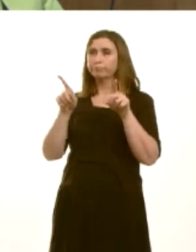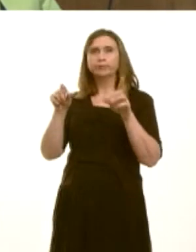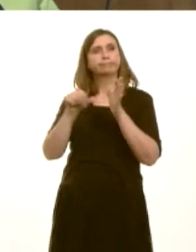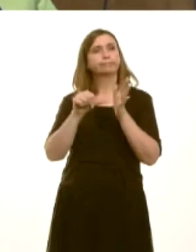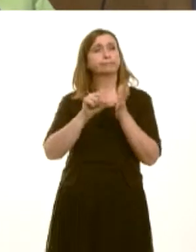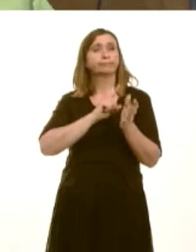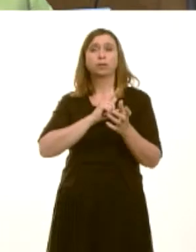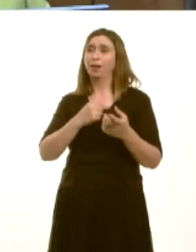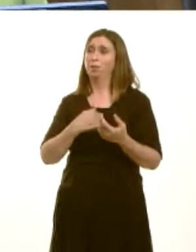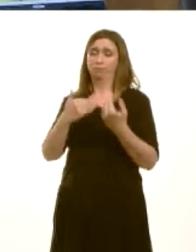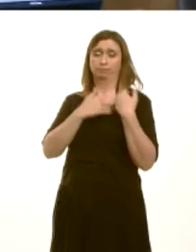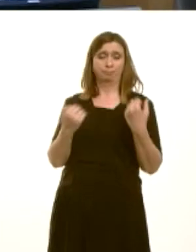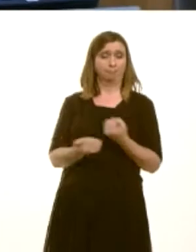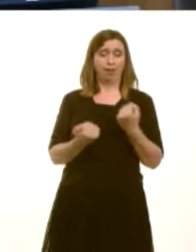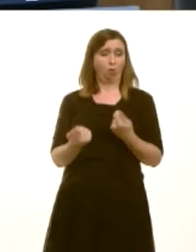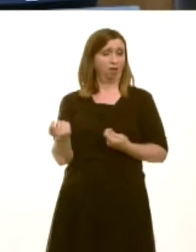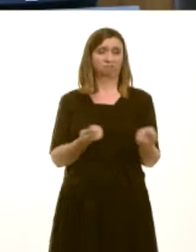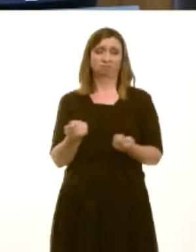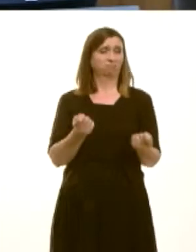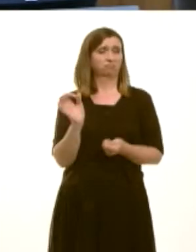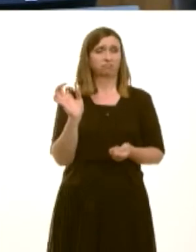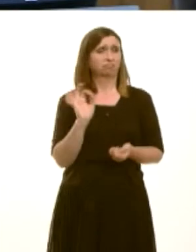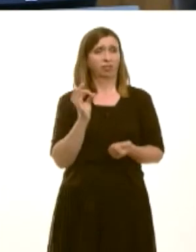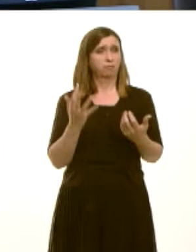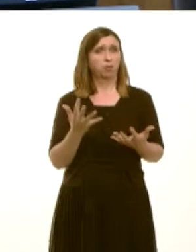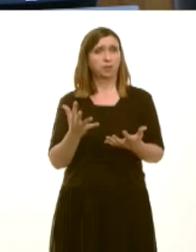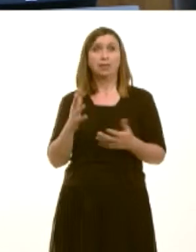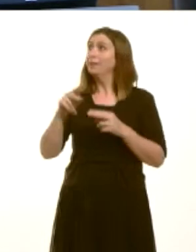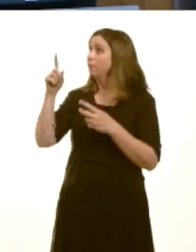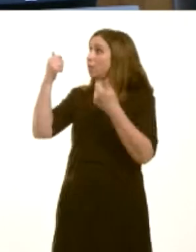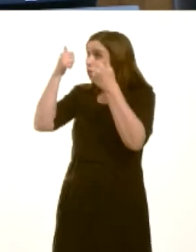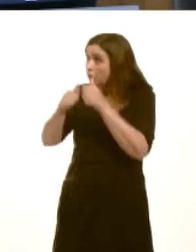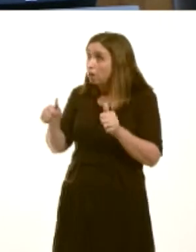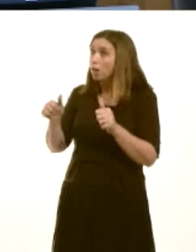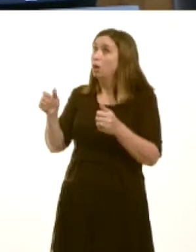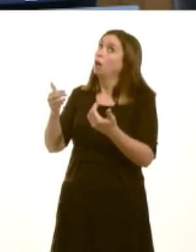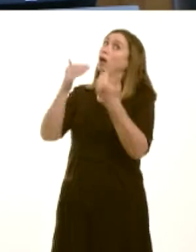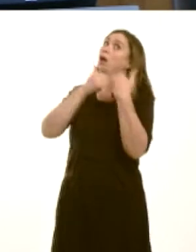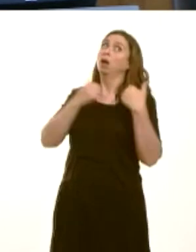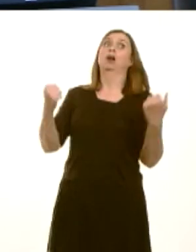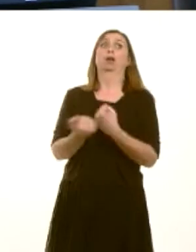i ni sicrhau bod y gwasanaethau sydd gennym yn awr yn fwy integredig, yn rhedeg yn fwy